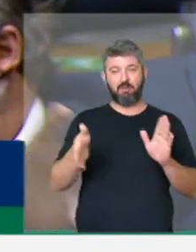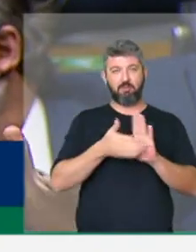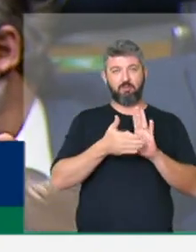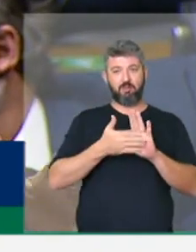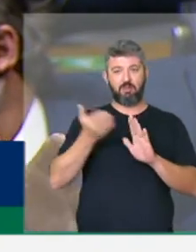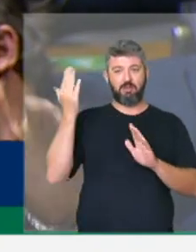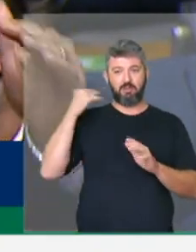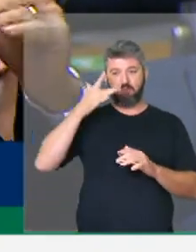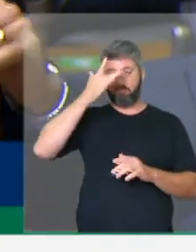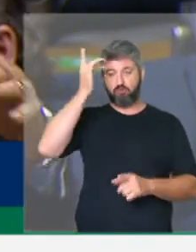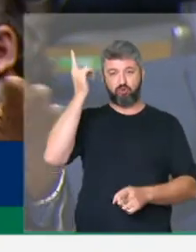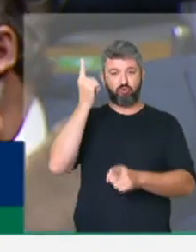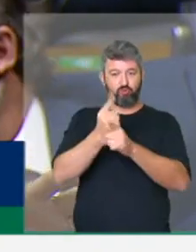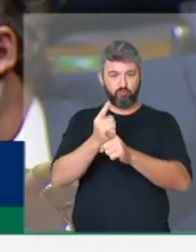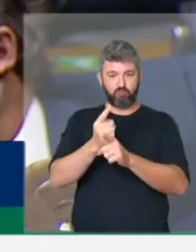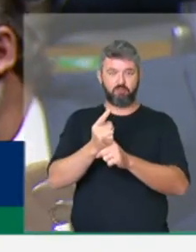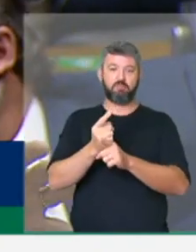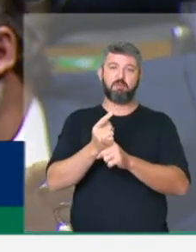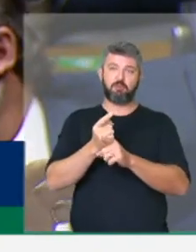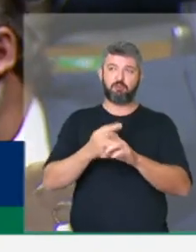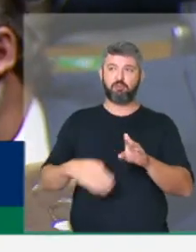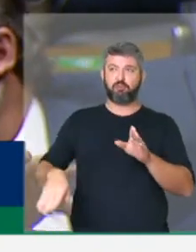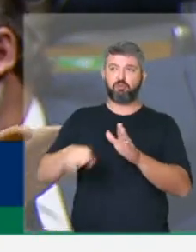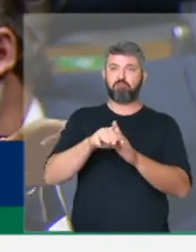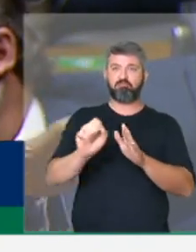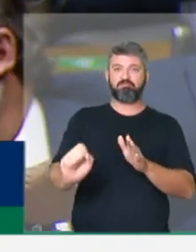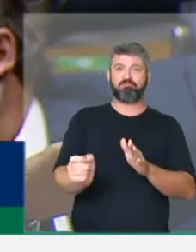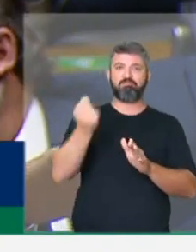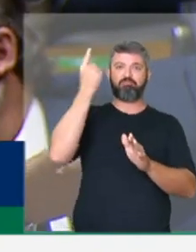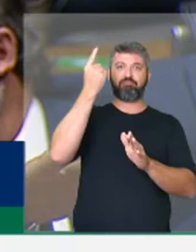ACORDANDO, OS DEPUTADOS ESTÃO PERCEBENDO O RISCO, CLARO QUE INTERESSA SER TER UMA POLÍTICA DE RENEGOCIAÇÃO, A